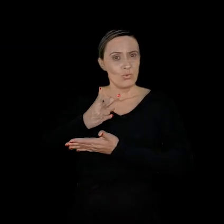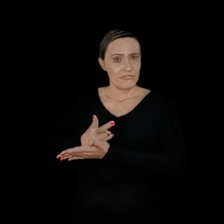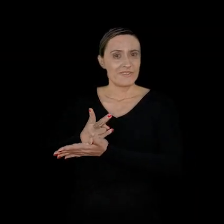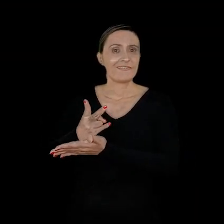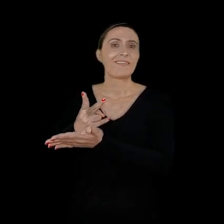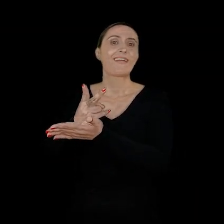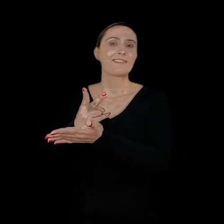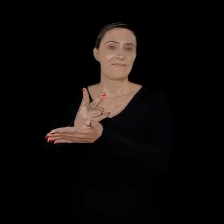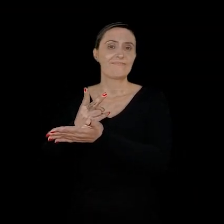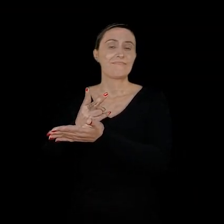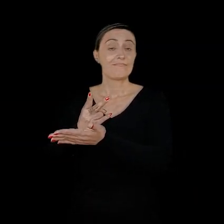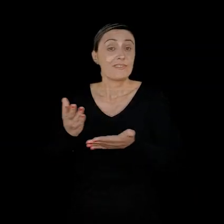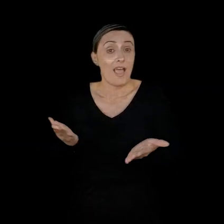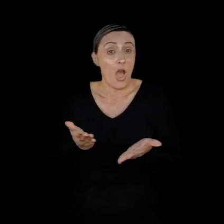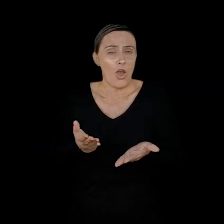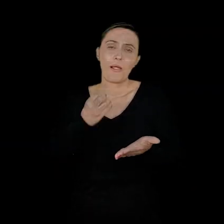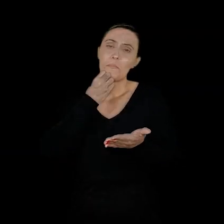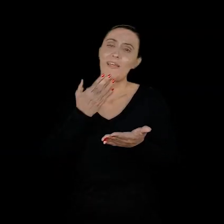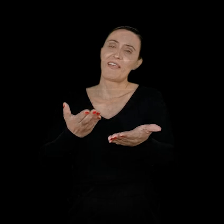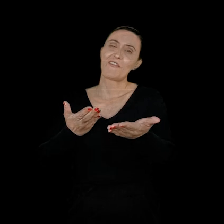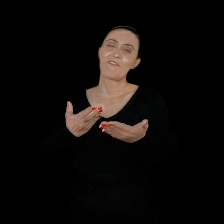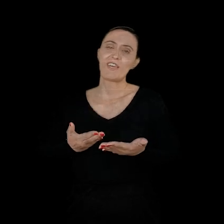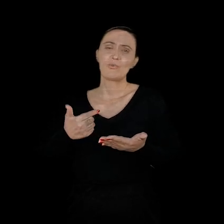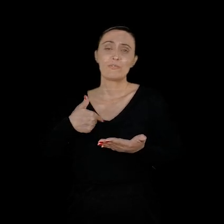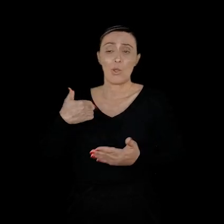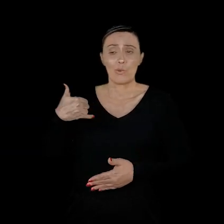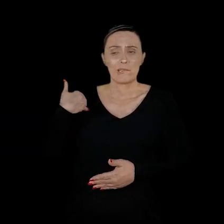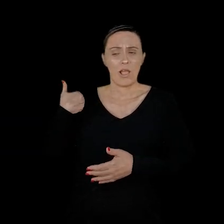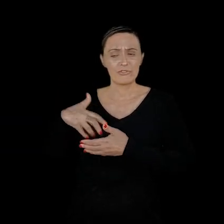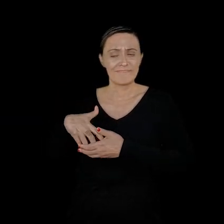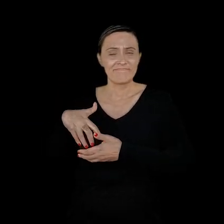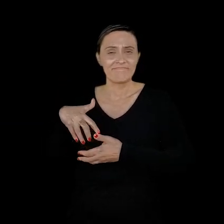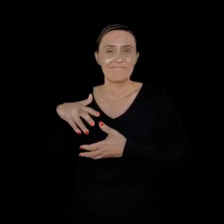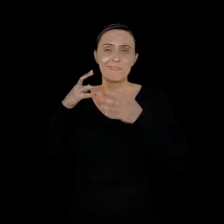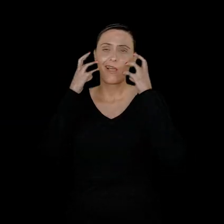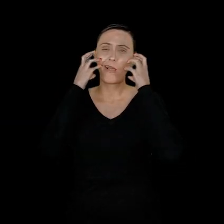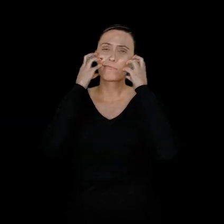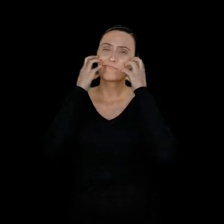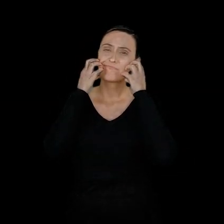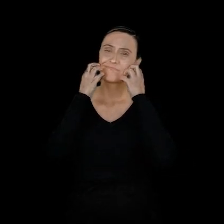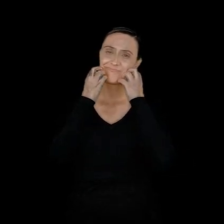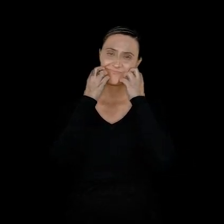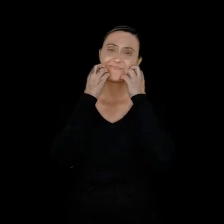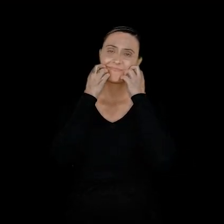E que sejam bem vindas as rugas. Querendo ou não, elas chegam. Melhor sermos amigos.